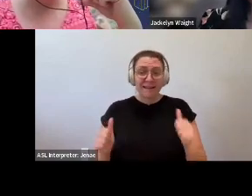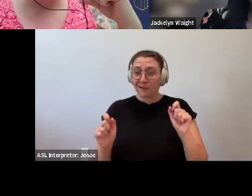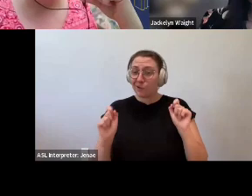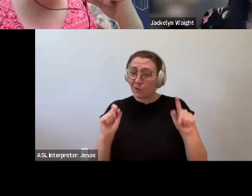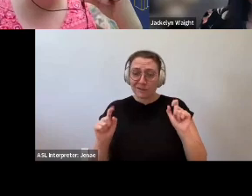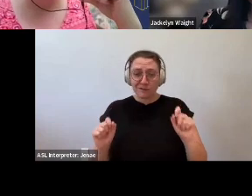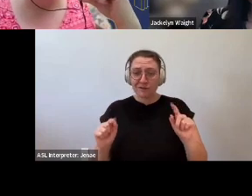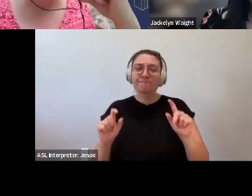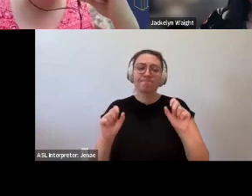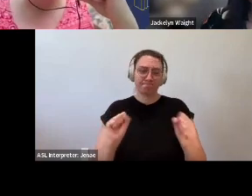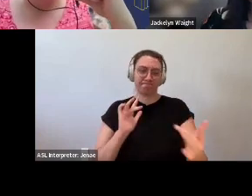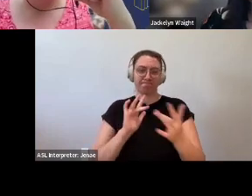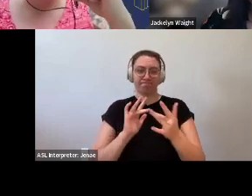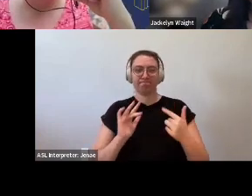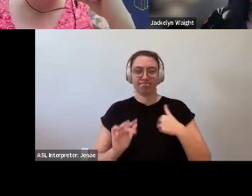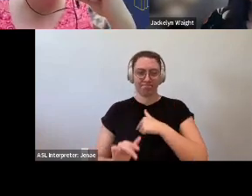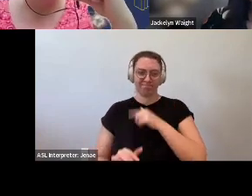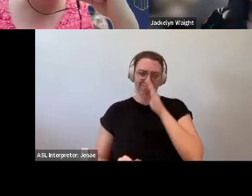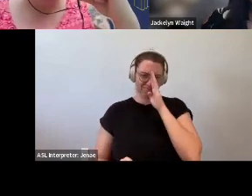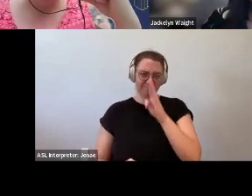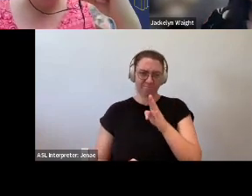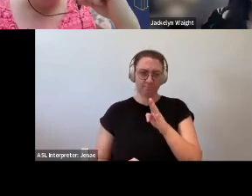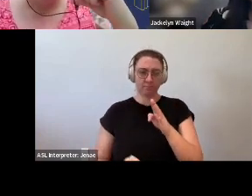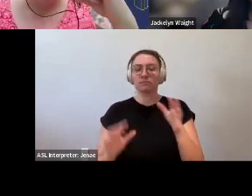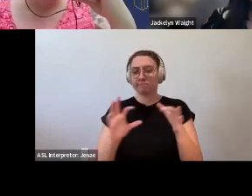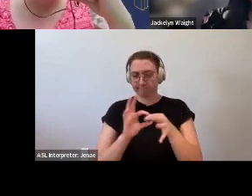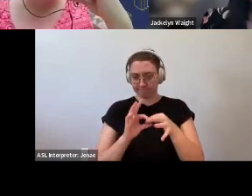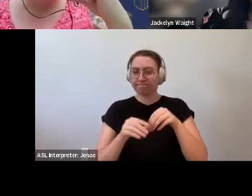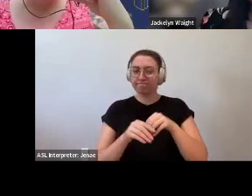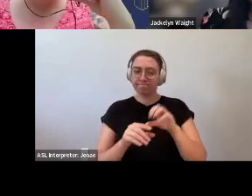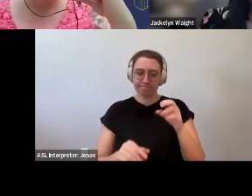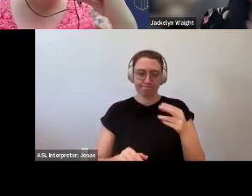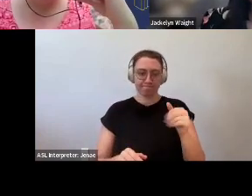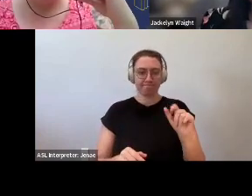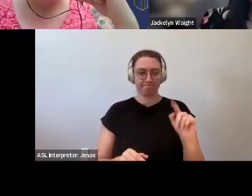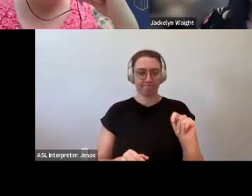dude en contactarnos directamente. Los enlaces están en el chat y toda nuestra información está disponible.